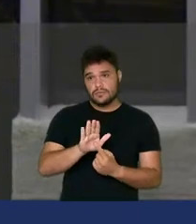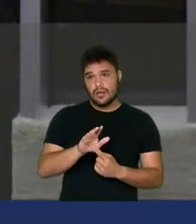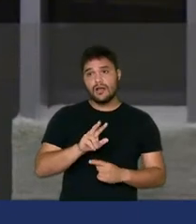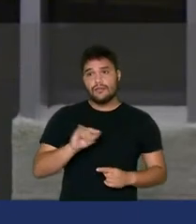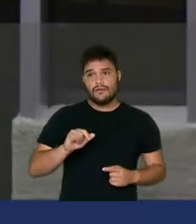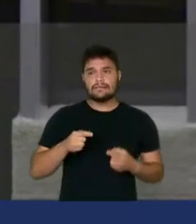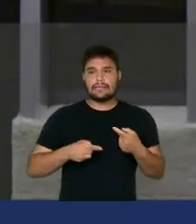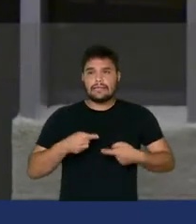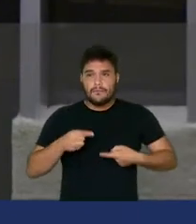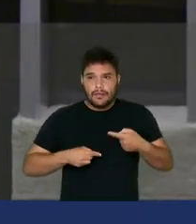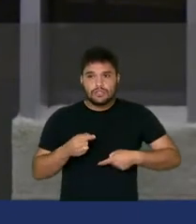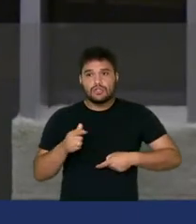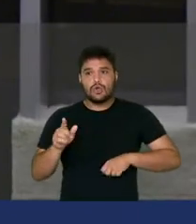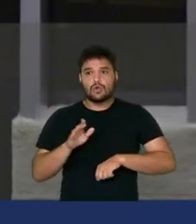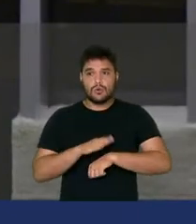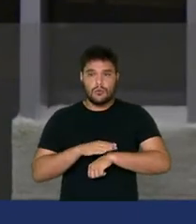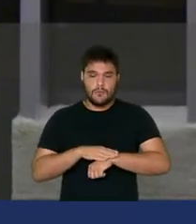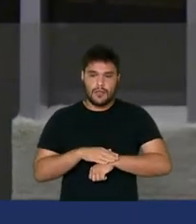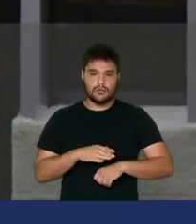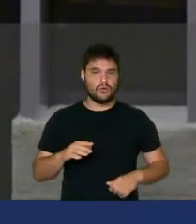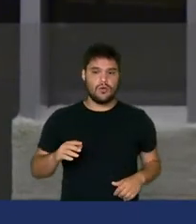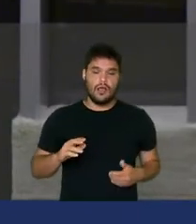QUE O DESTAQUE FOR APRESENTADO, SERÁ DEBATIDO EM OUTRO MOMENTO. NÃO ME CABE, POR EXEMPLO, NESSE MOMENTO